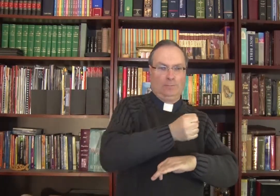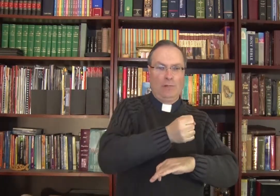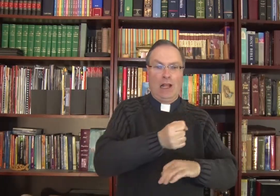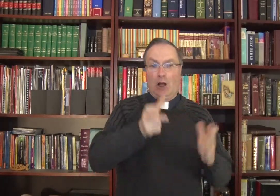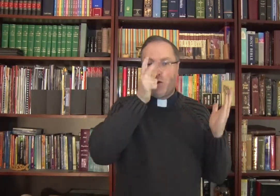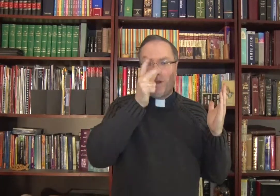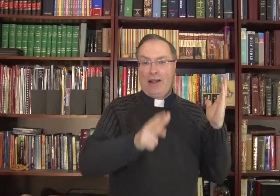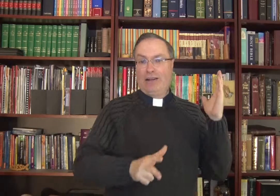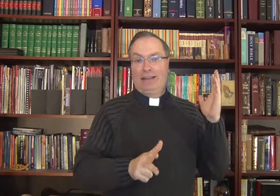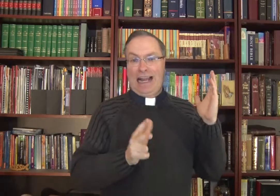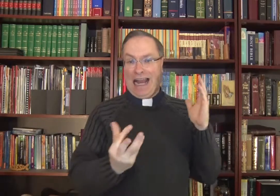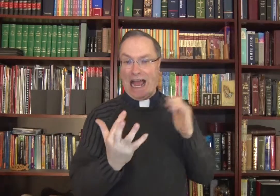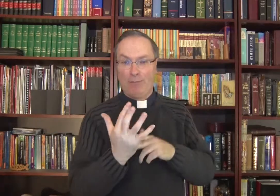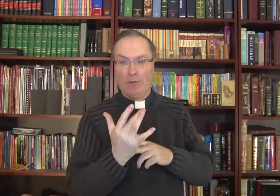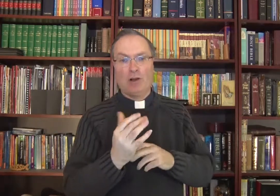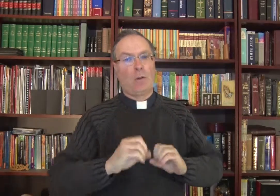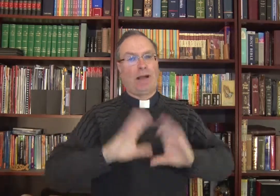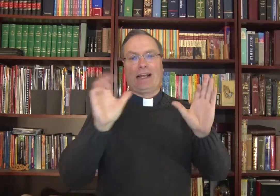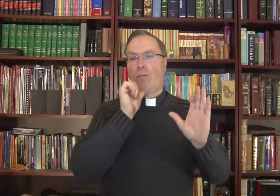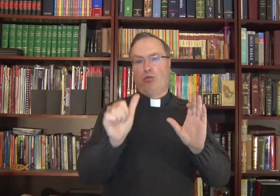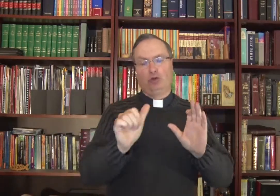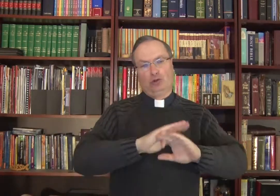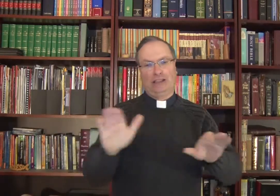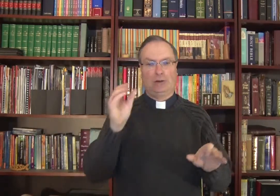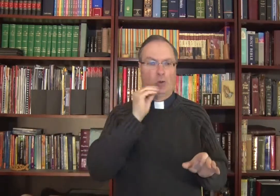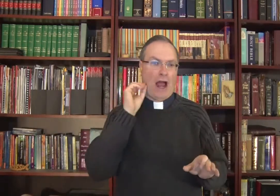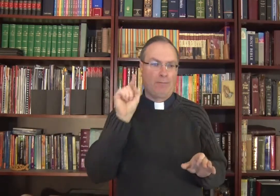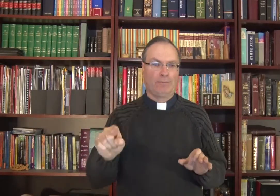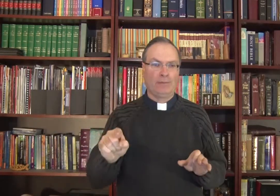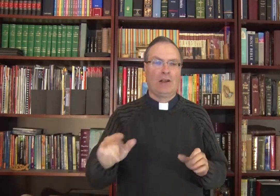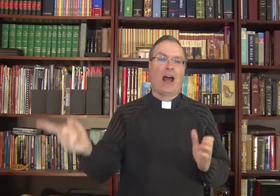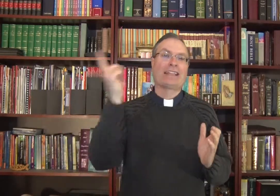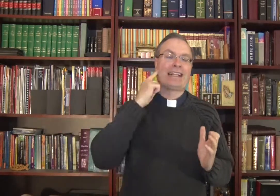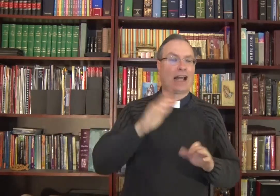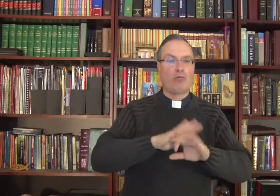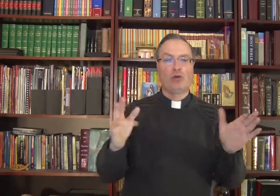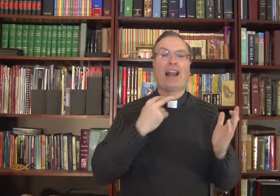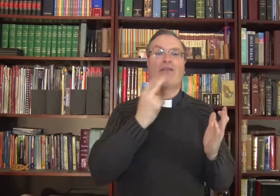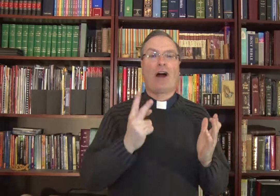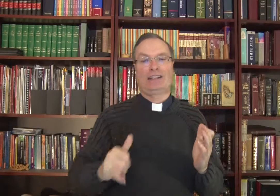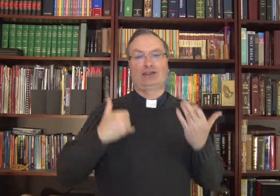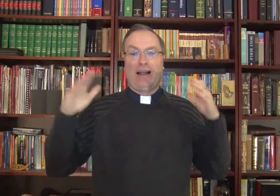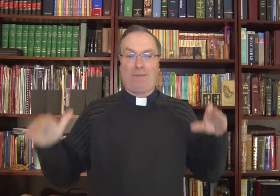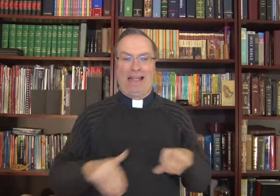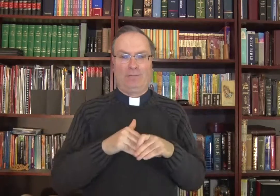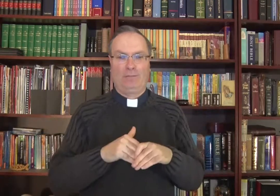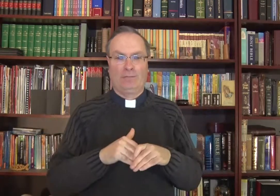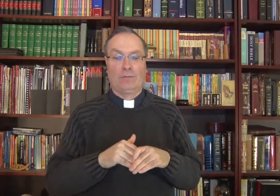La lumière de la lampe ne brillera plus chez toi et l'on n'y entendra plus la voix des jeunes mariés.